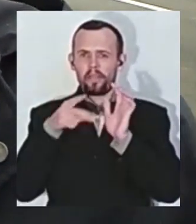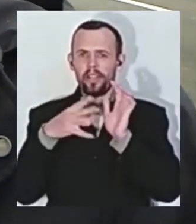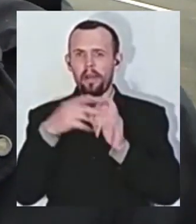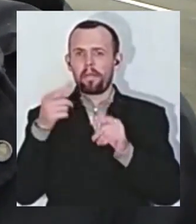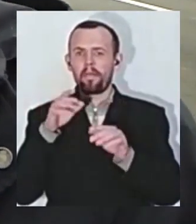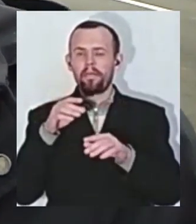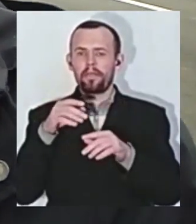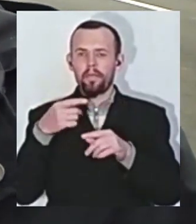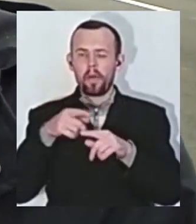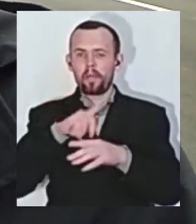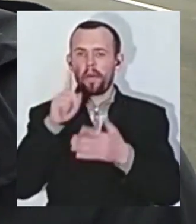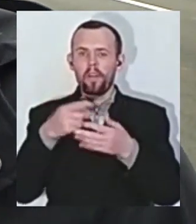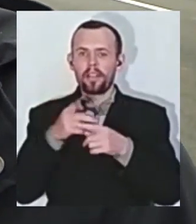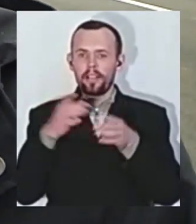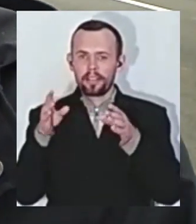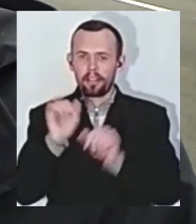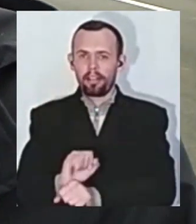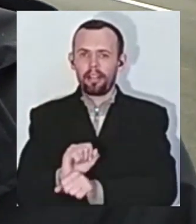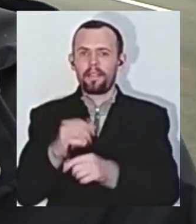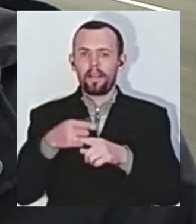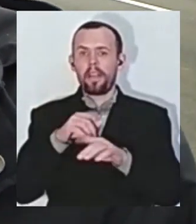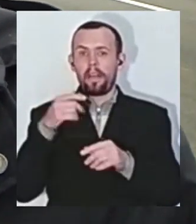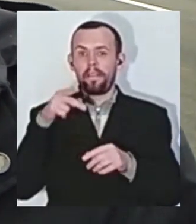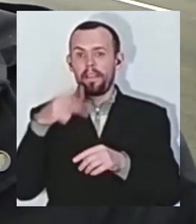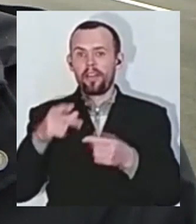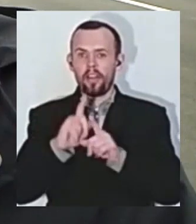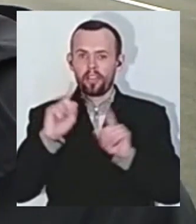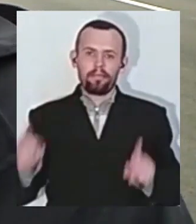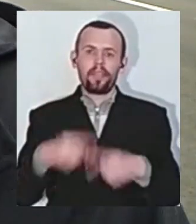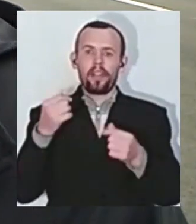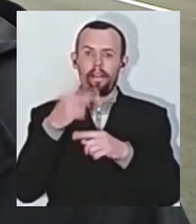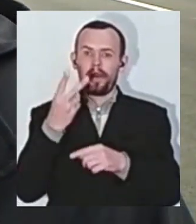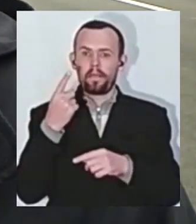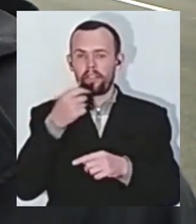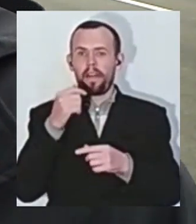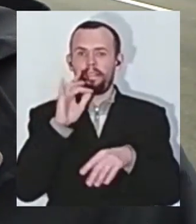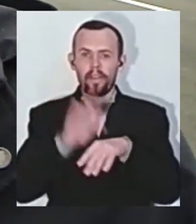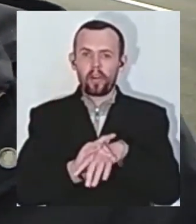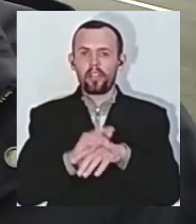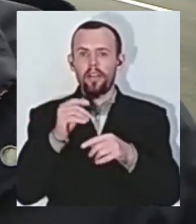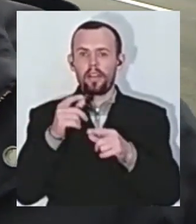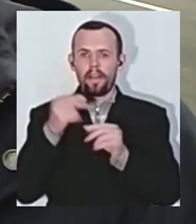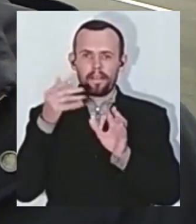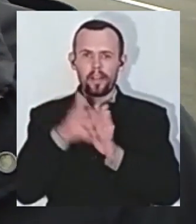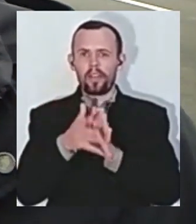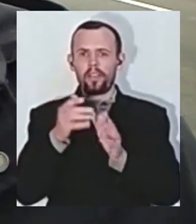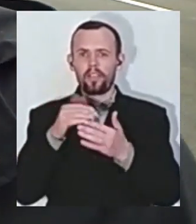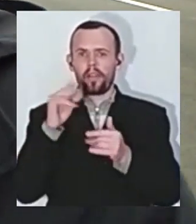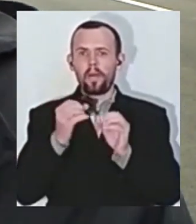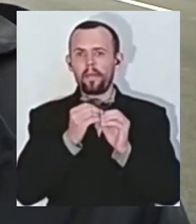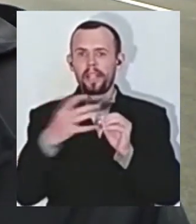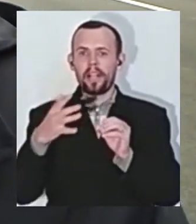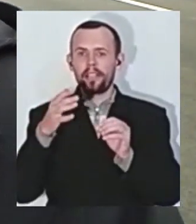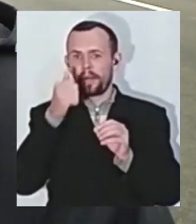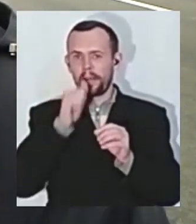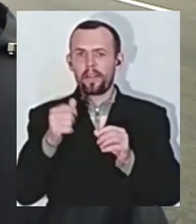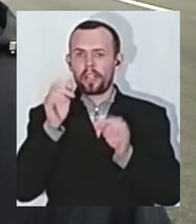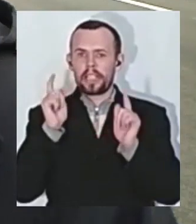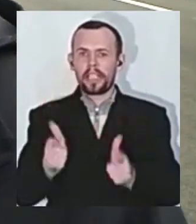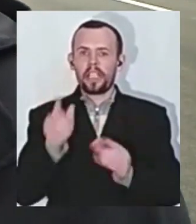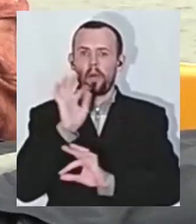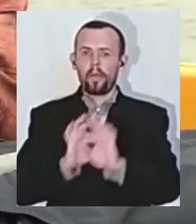і ось 2019, 2020 та на почитку 2021 фактично з випередженням графіку на 15 місяців згідно проєкту ми закінчили це будівництво.